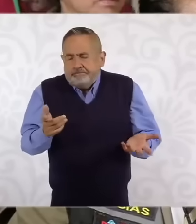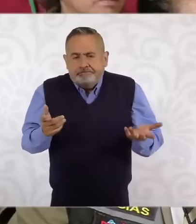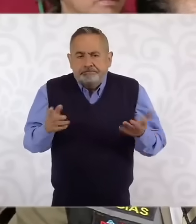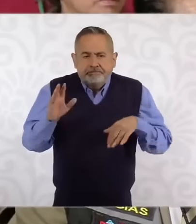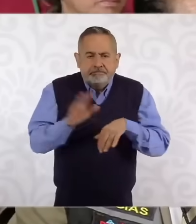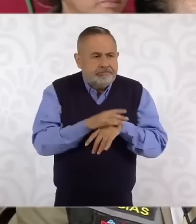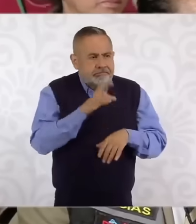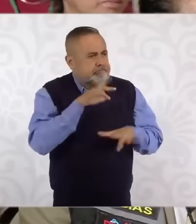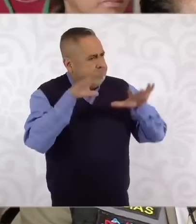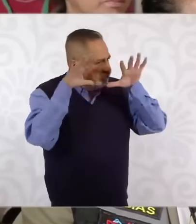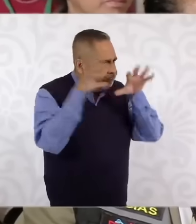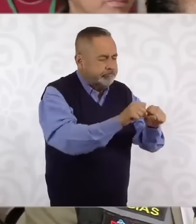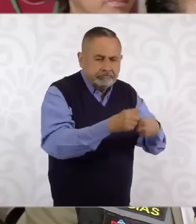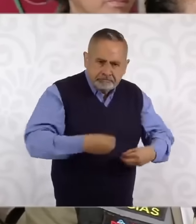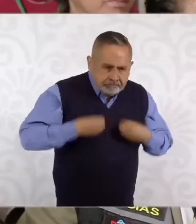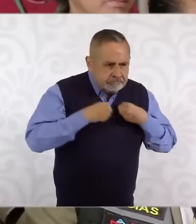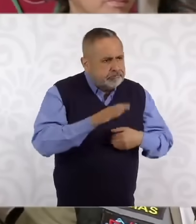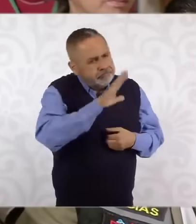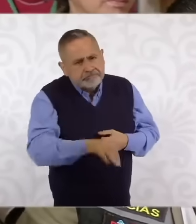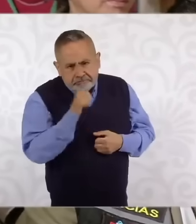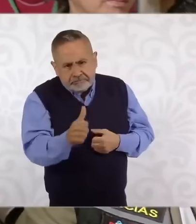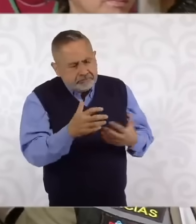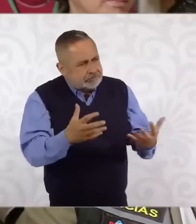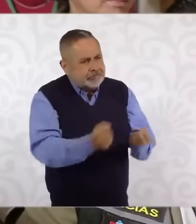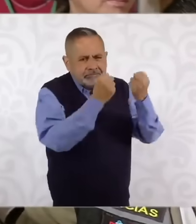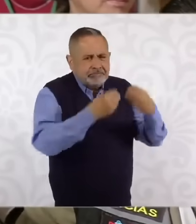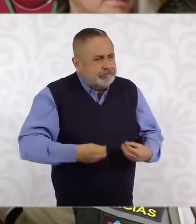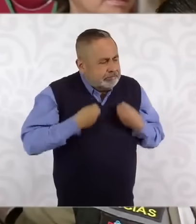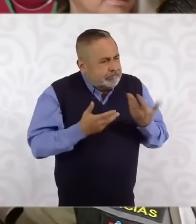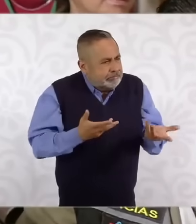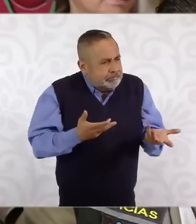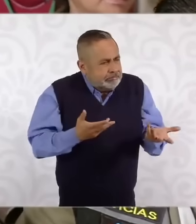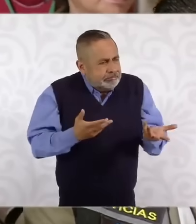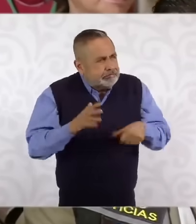qué no se capturó vivo? Exactamente. Y si no, ¿qué era, perdón, por qué no se capturó vivo?